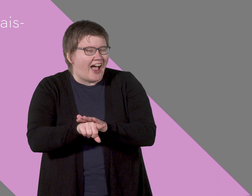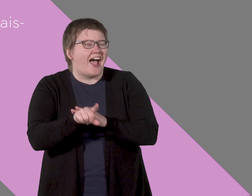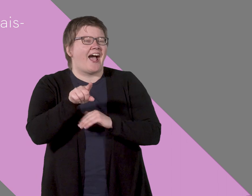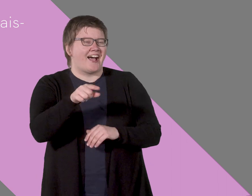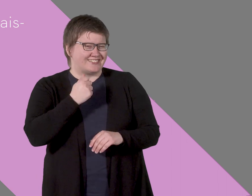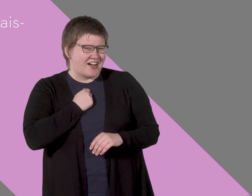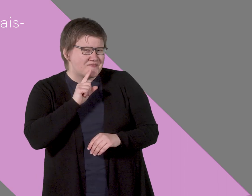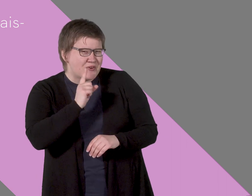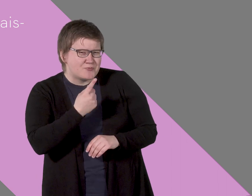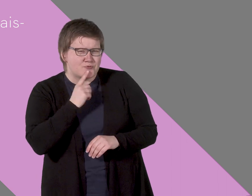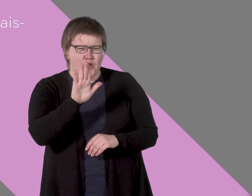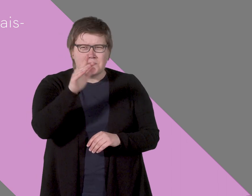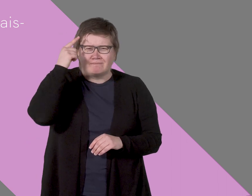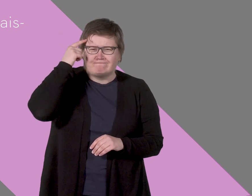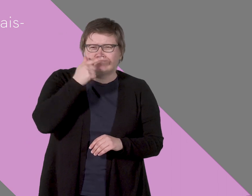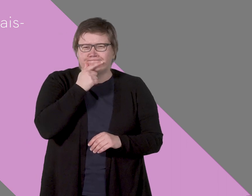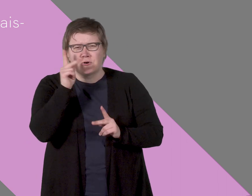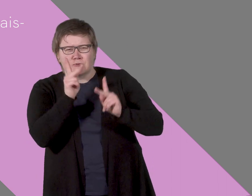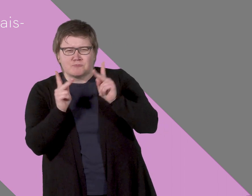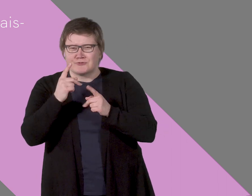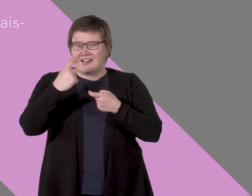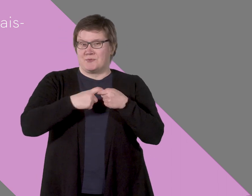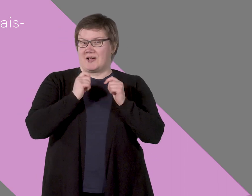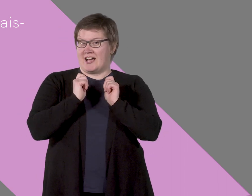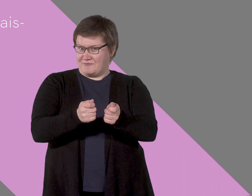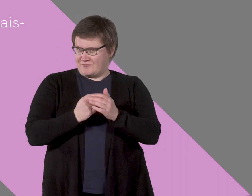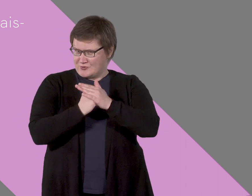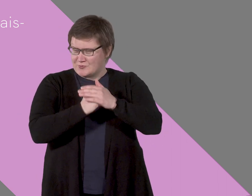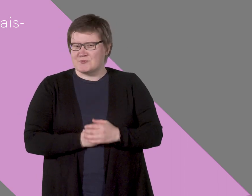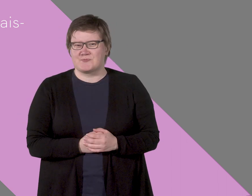niin saat vastauksen kaikkiin avustuksiin liittyviin kysymyksiisi!